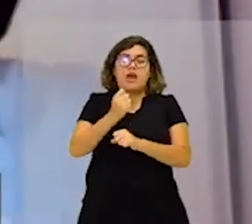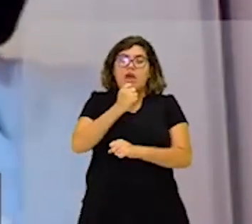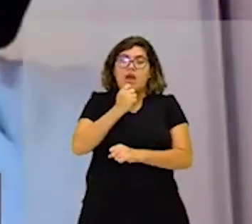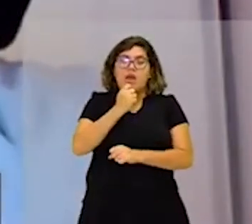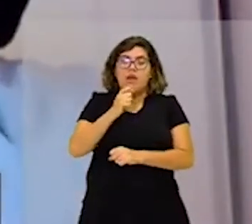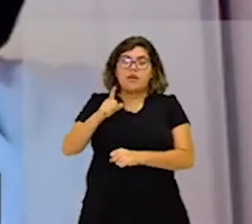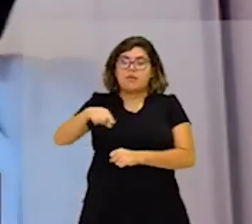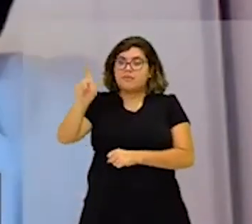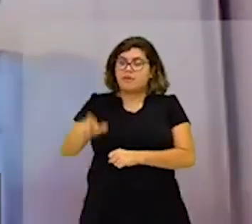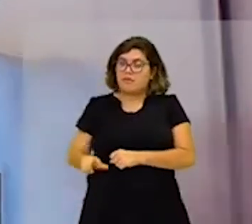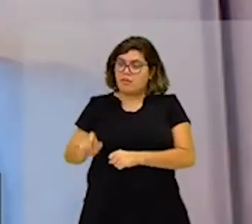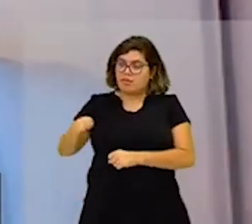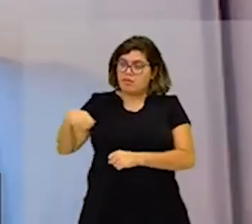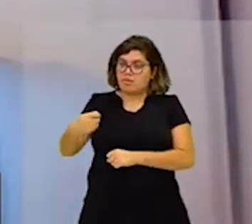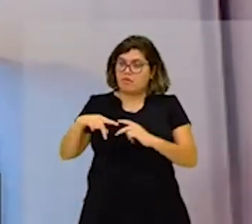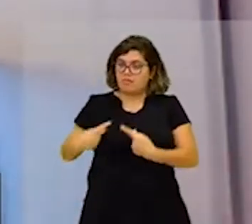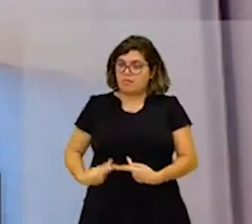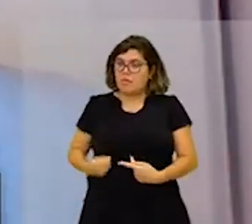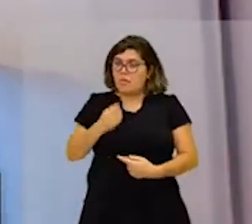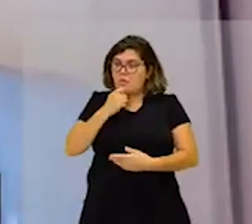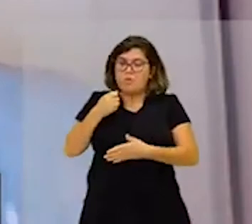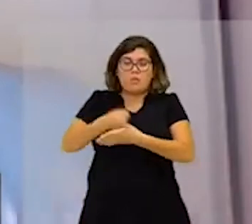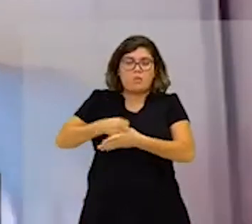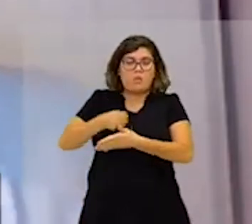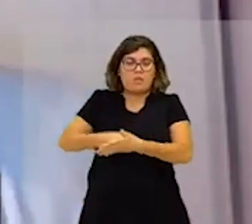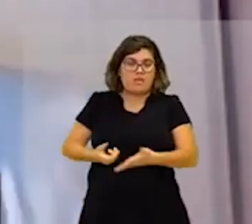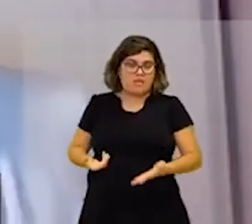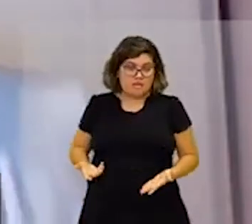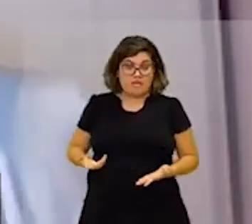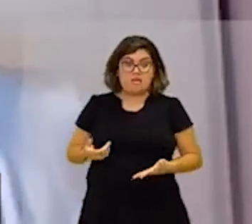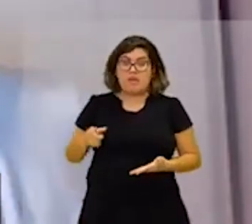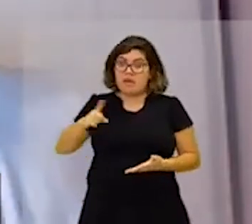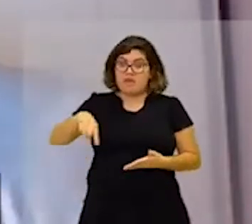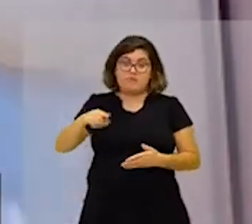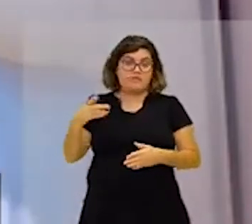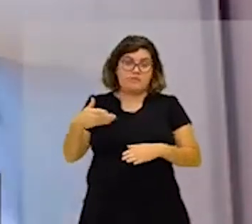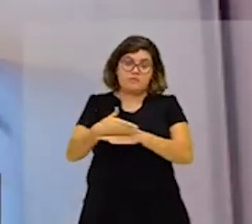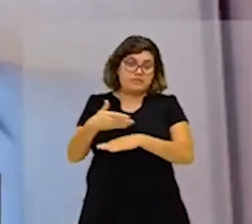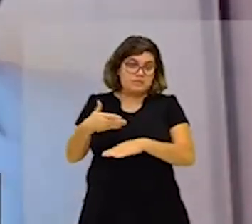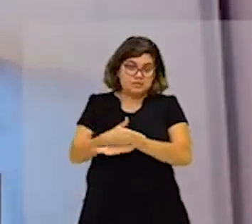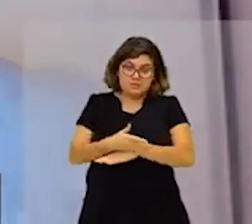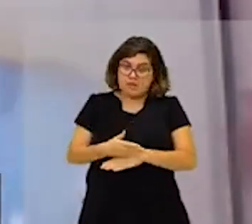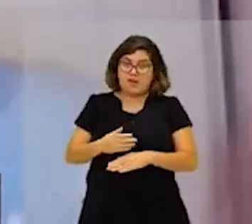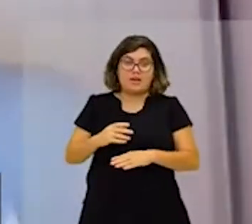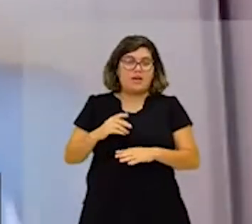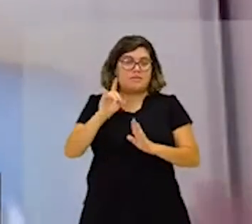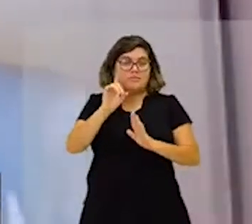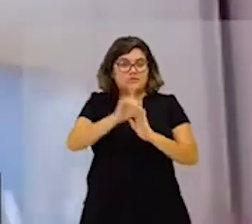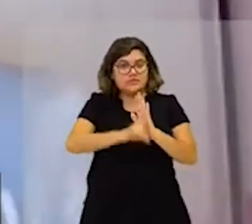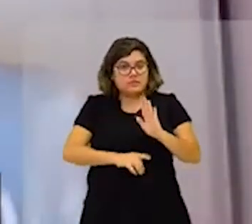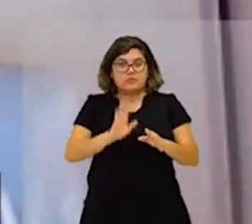humanos mulheres negras no participaram da luta feminina no Brasil pelos votos da luta feminina